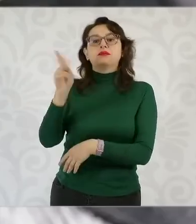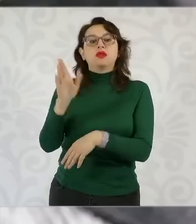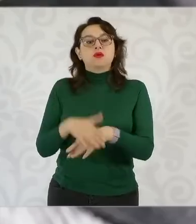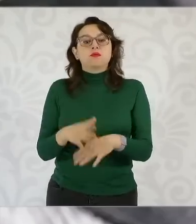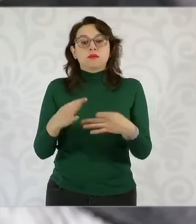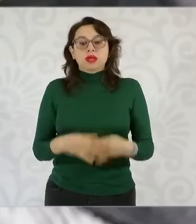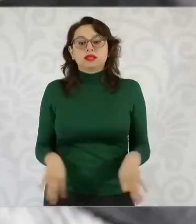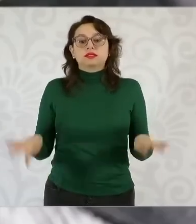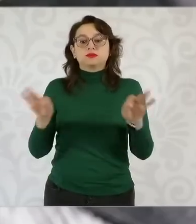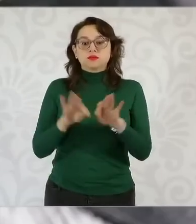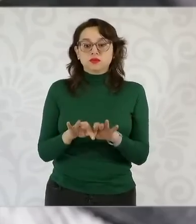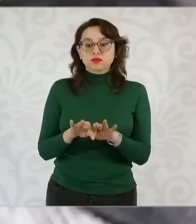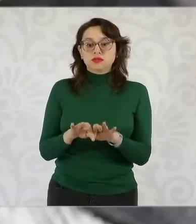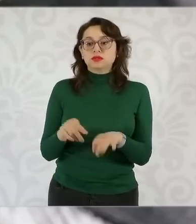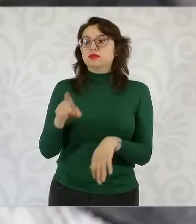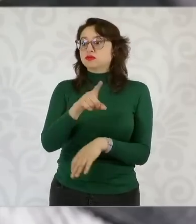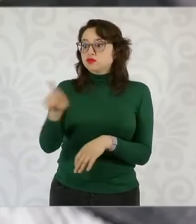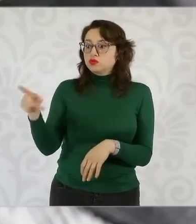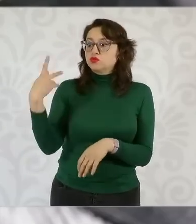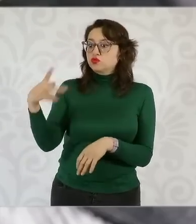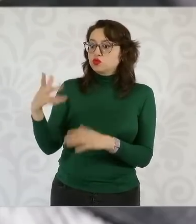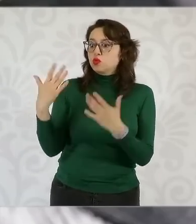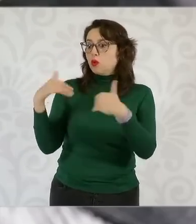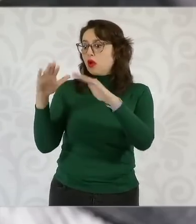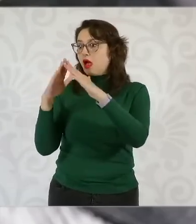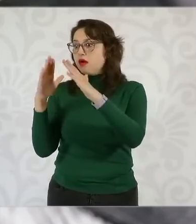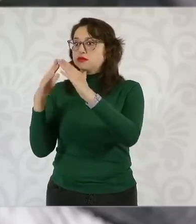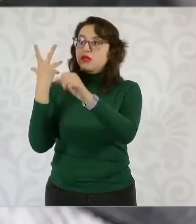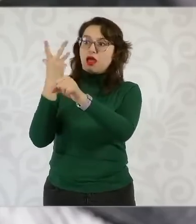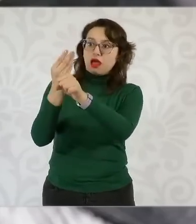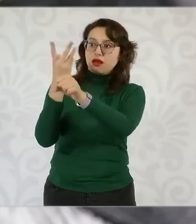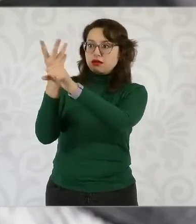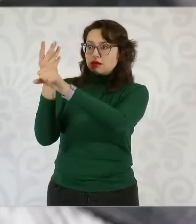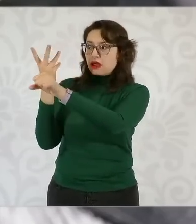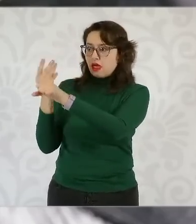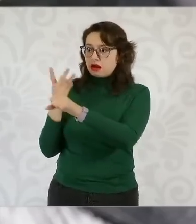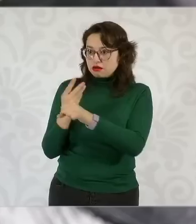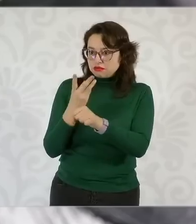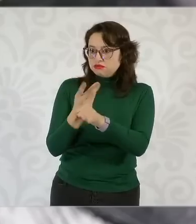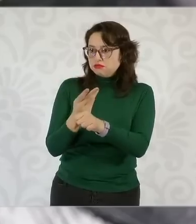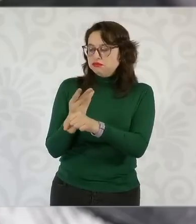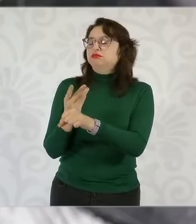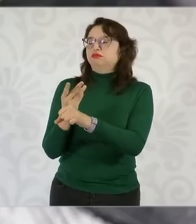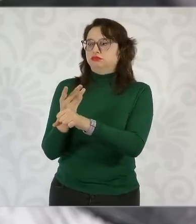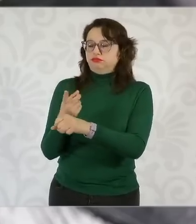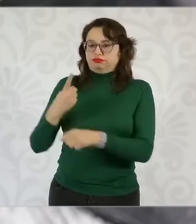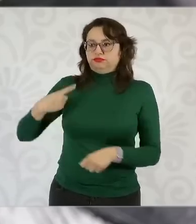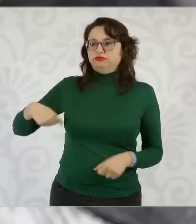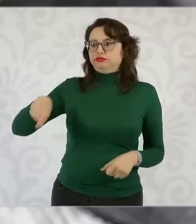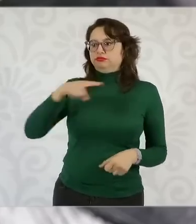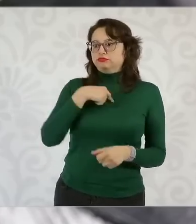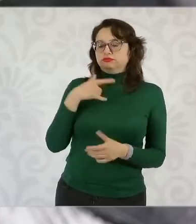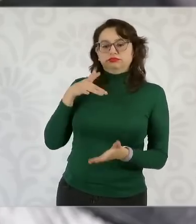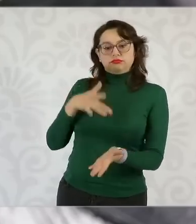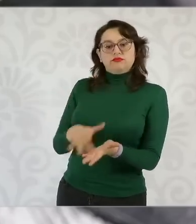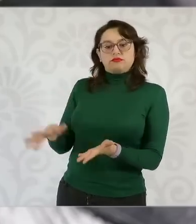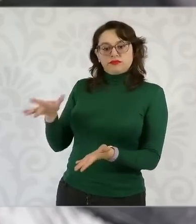dimos la oportunidad de reconstruir sus hogares Y y y restablecer sus vidas logramos construir 100